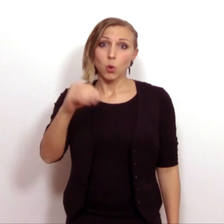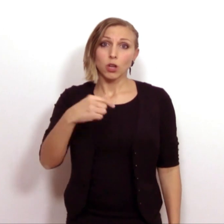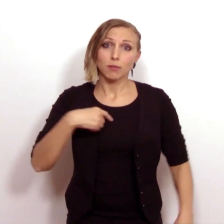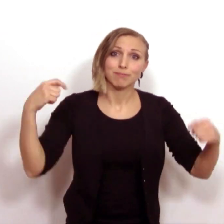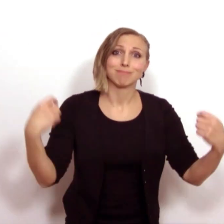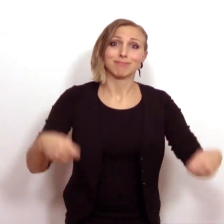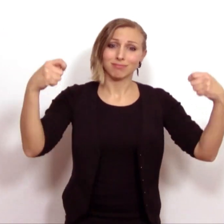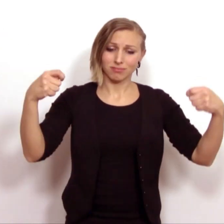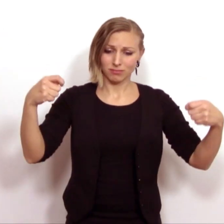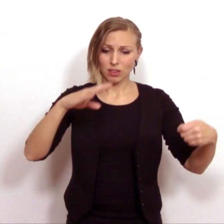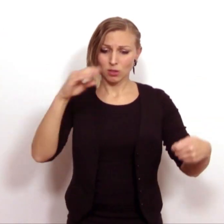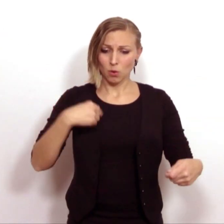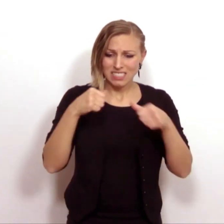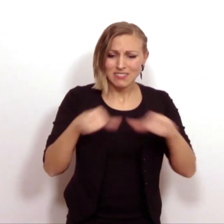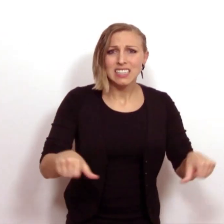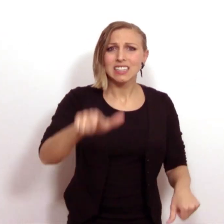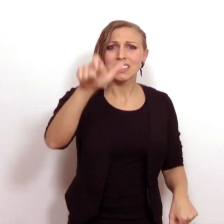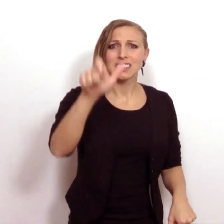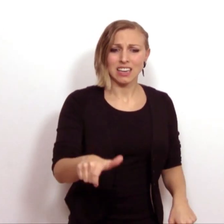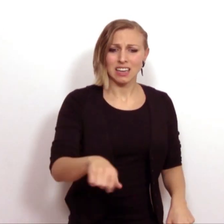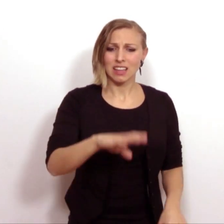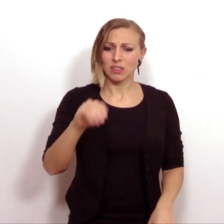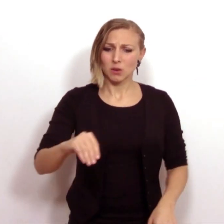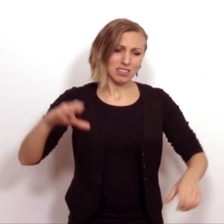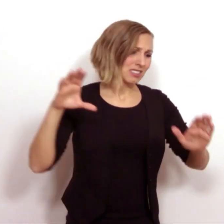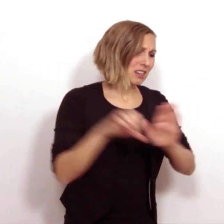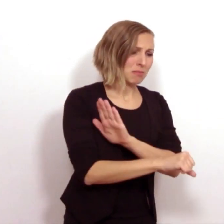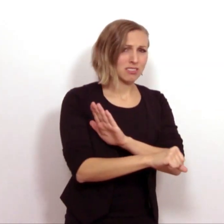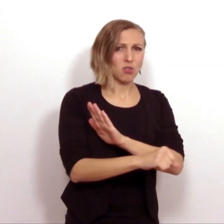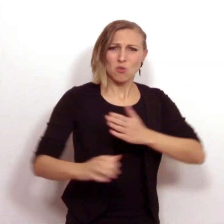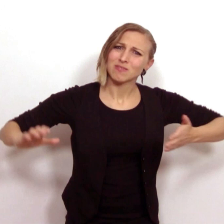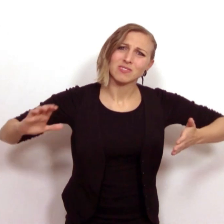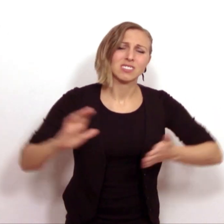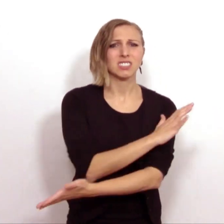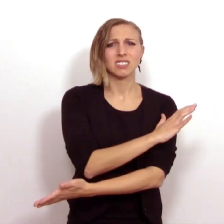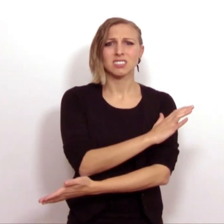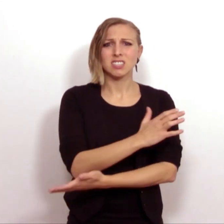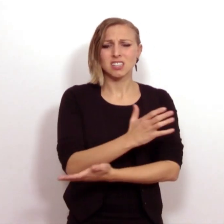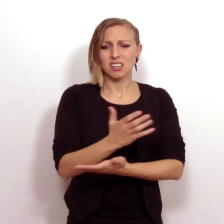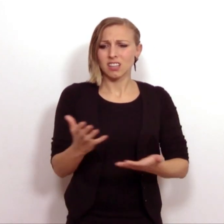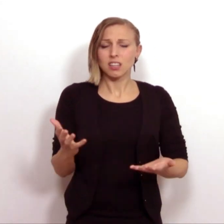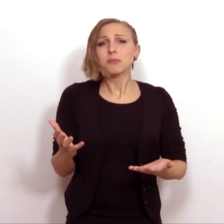När jag klantar mig, när jag sviker dig, när jag sabbar och förstör -